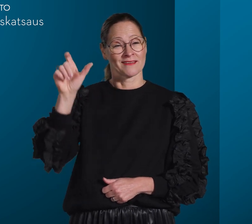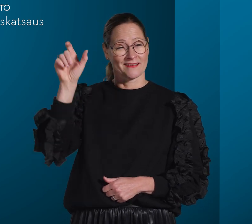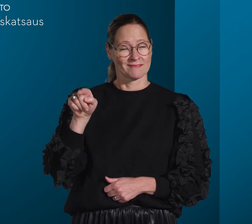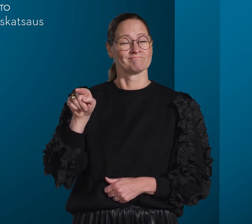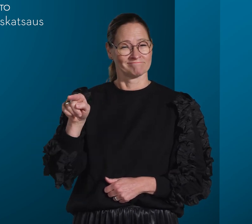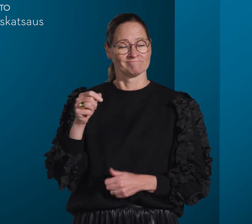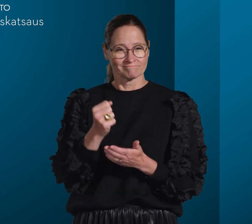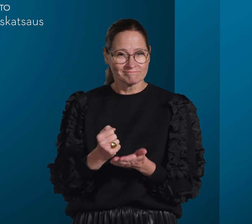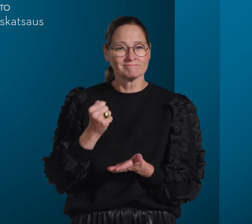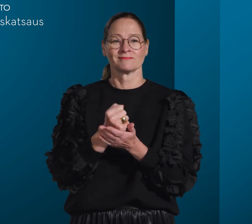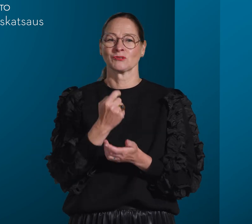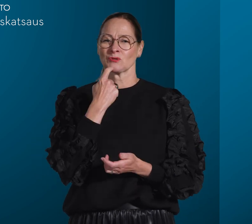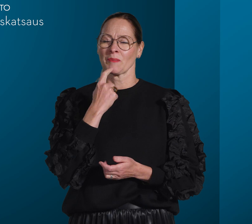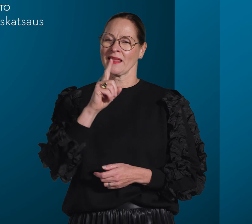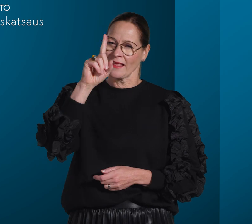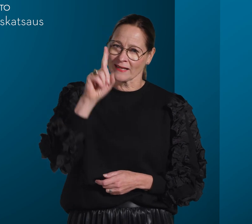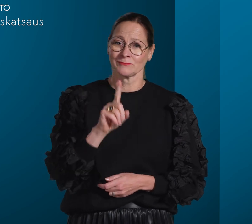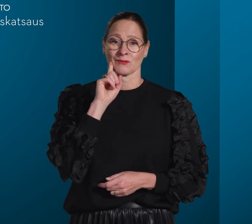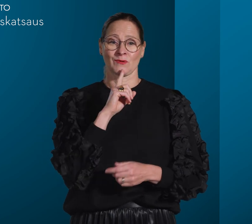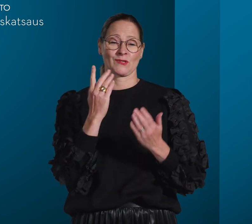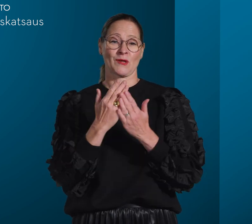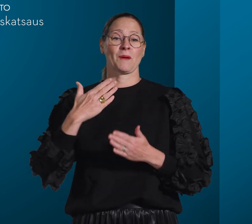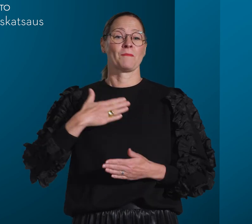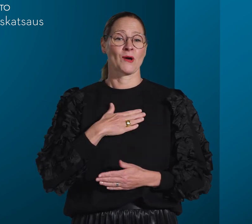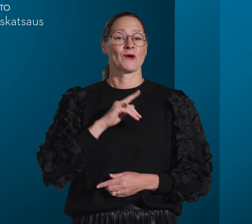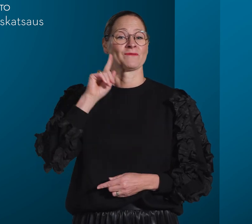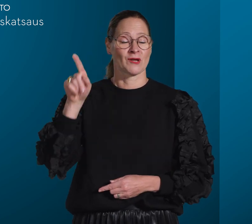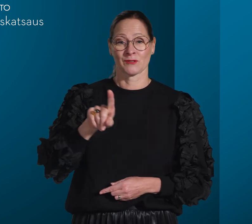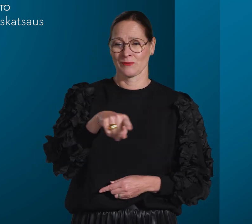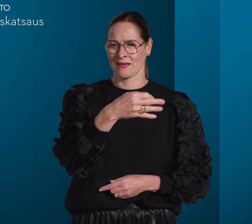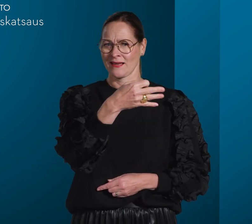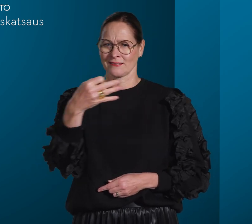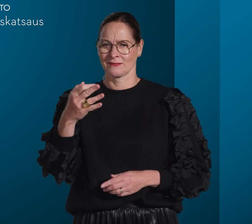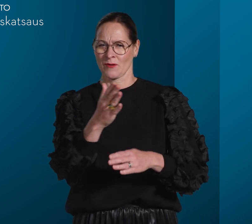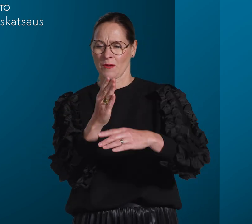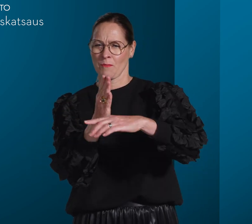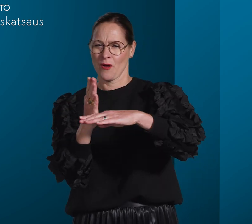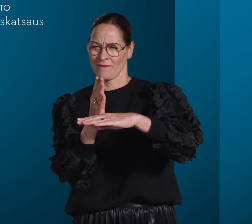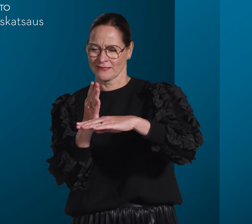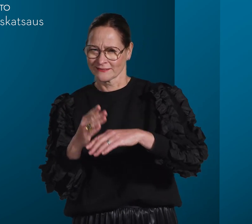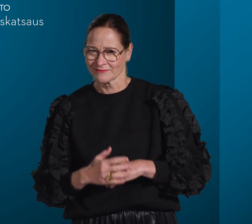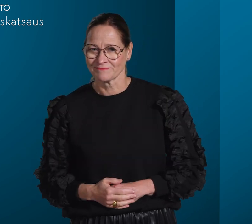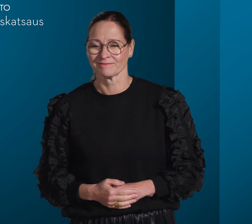joka perusti Suomen ensimmäisen kuurojenkoulun Porvooseen - 1800-luvun puolivälissä.